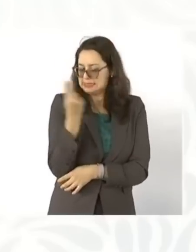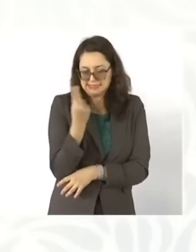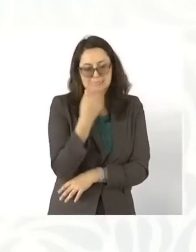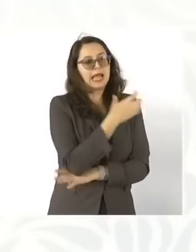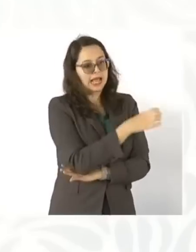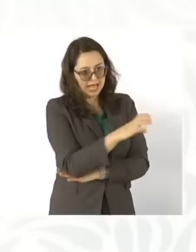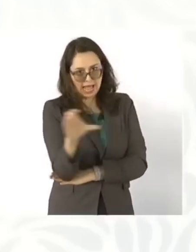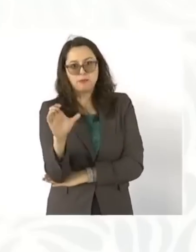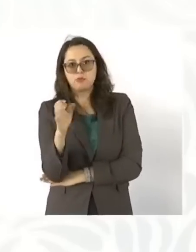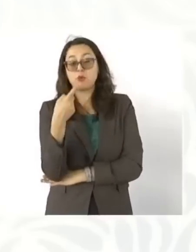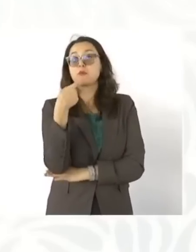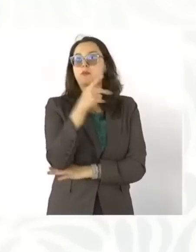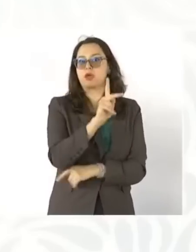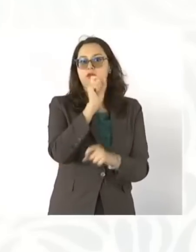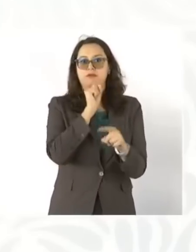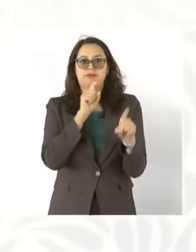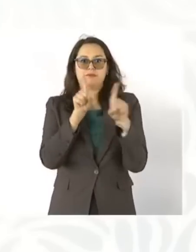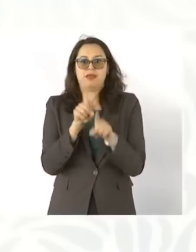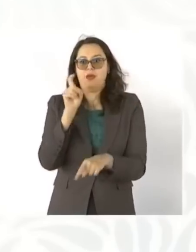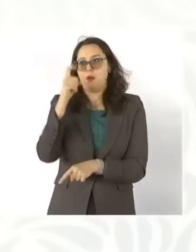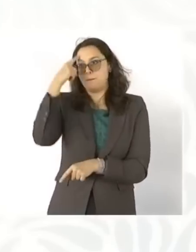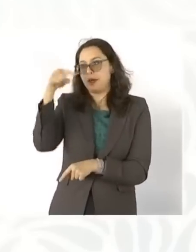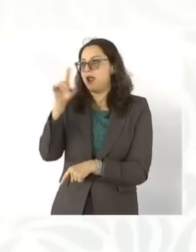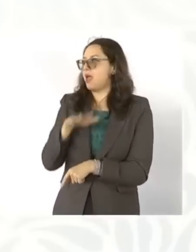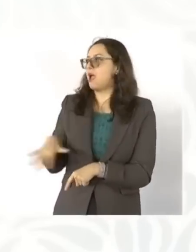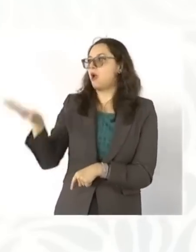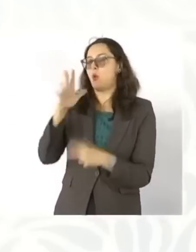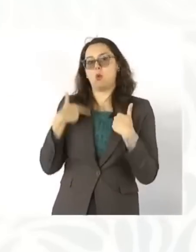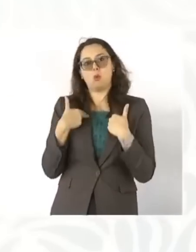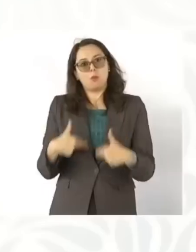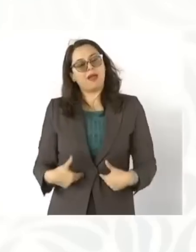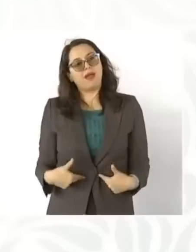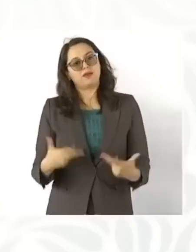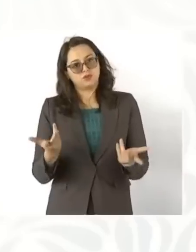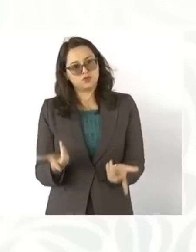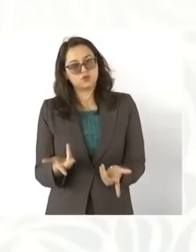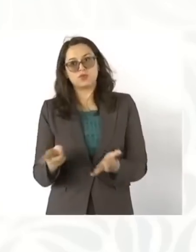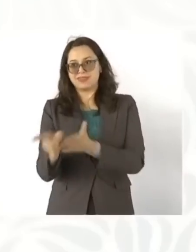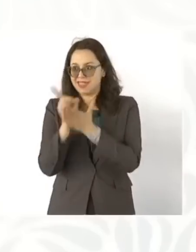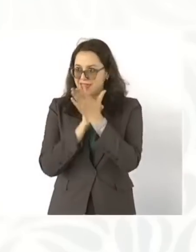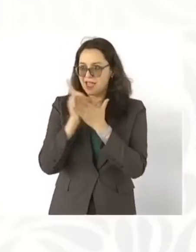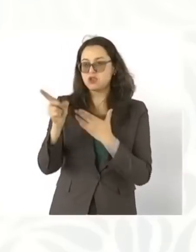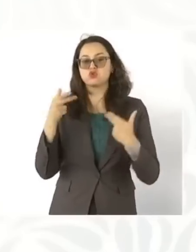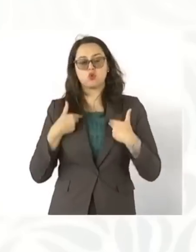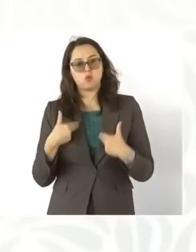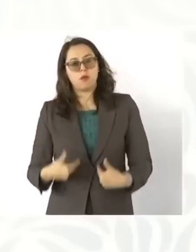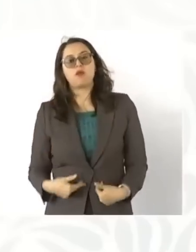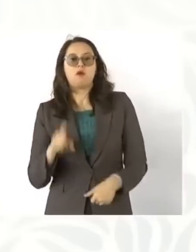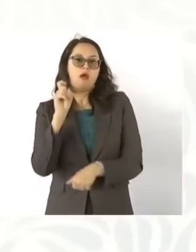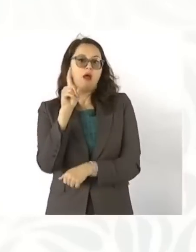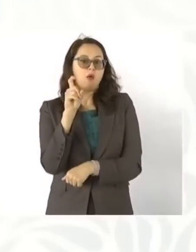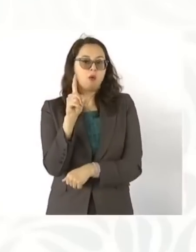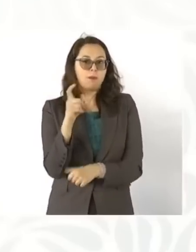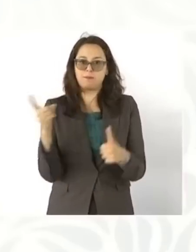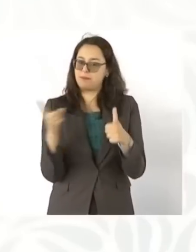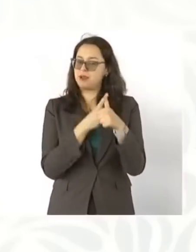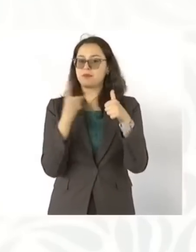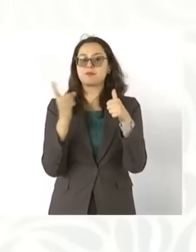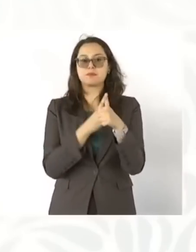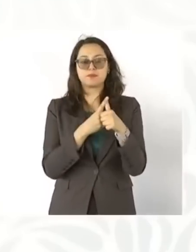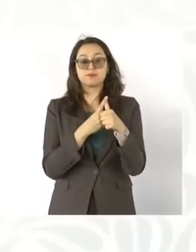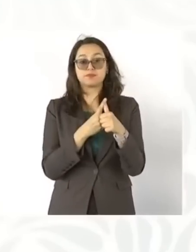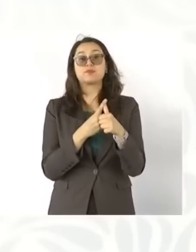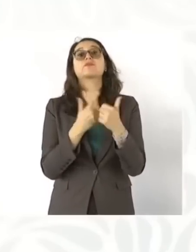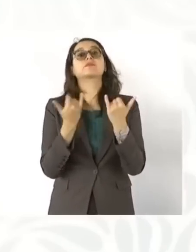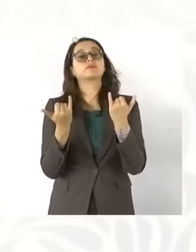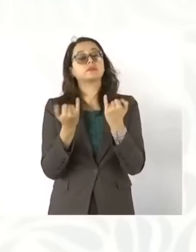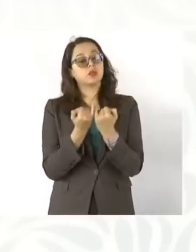para el consumo humano eh como derecho humano al agua y al mismo tiempo Que quede claro En dónde